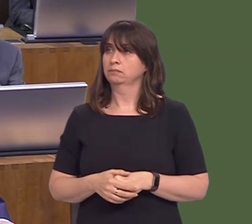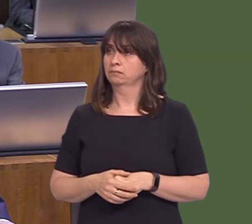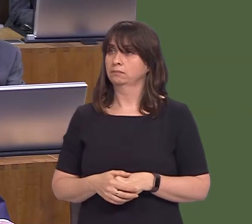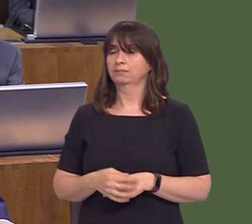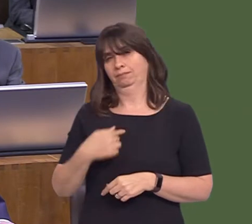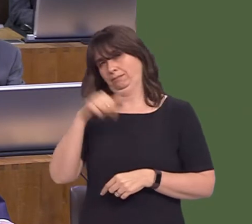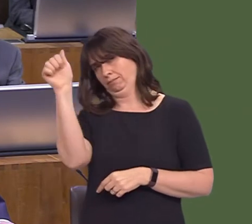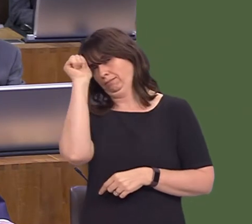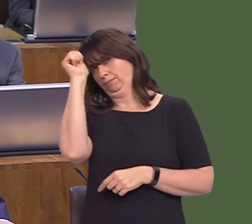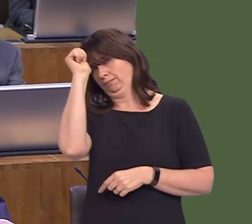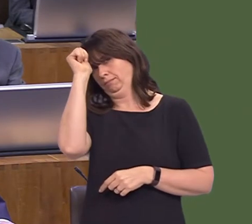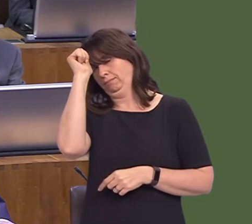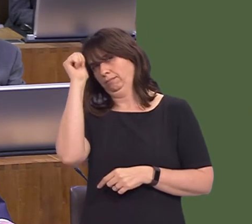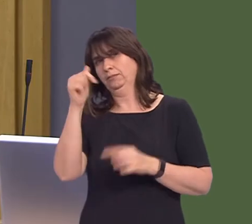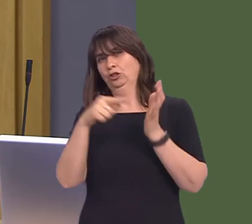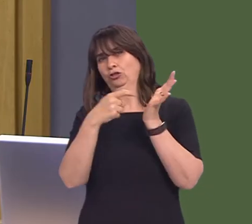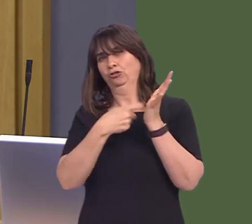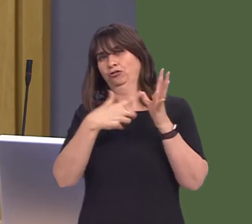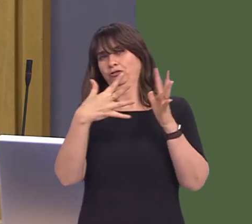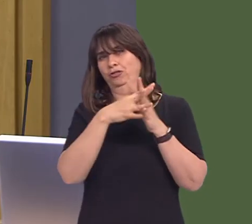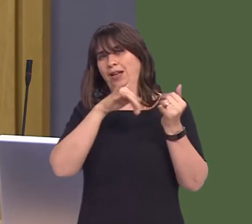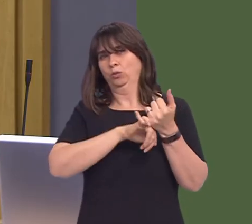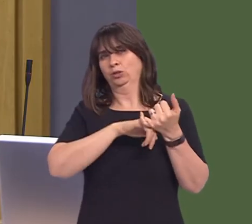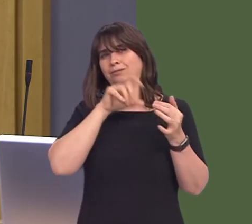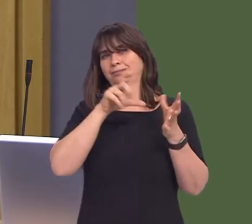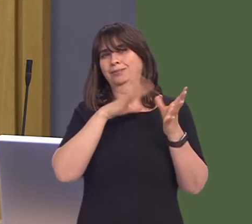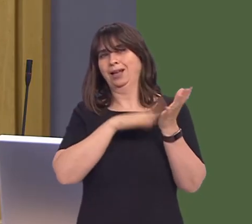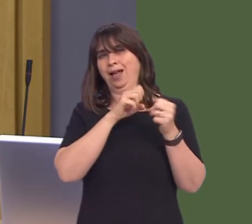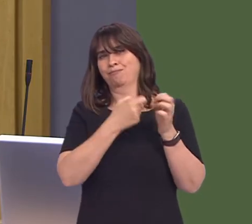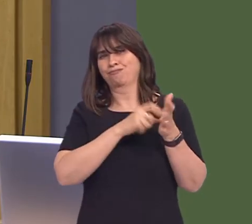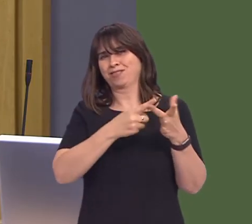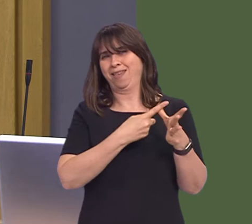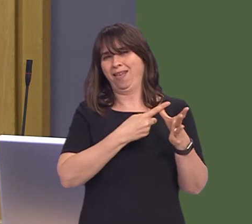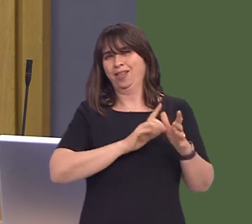flynyddoedd mawr yn Ùl. Coets oedd hwnnw, ond coets heb dy bach, os cofiaf, ac roeddem